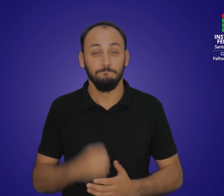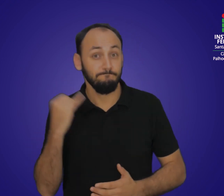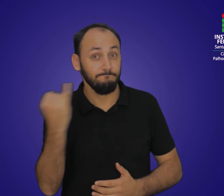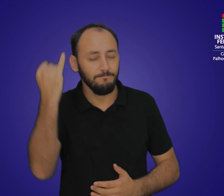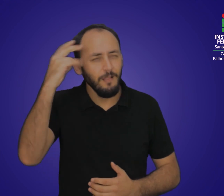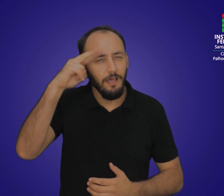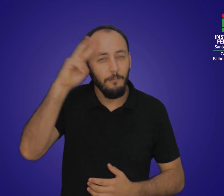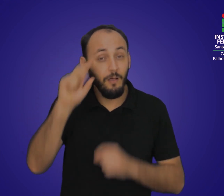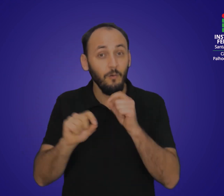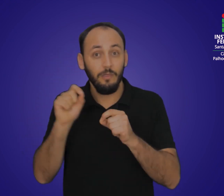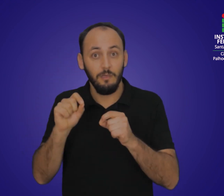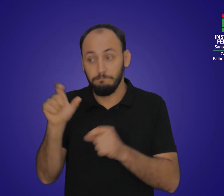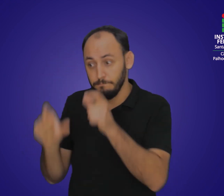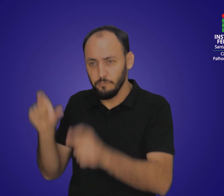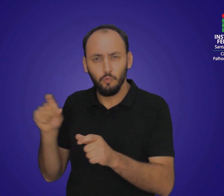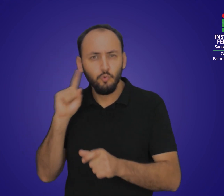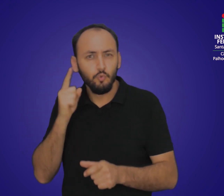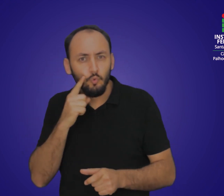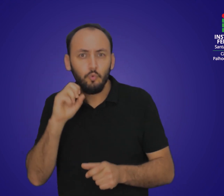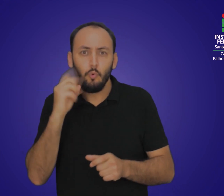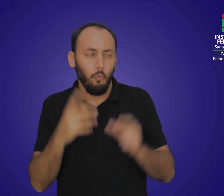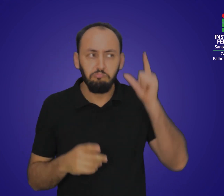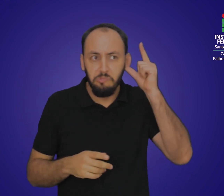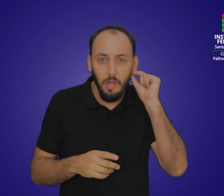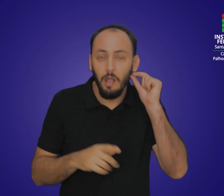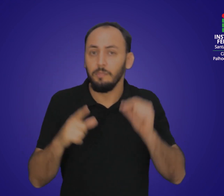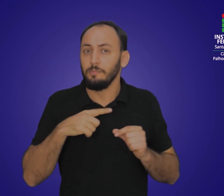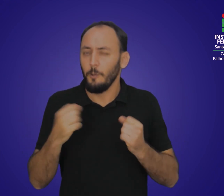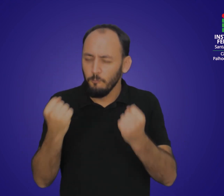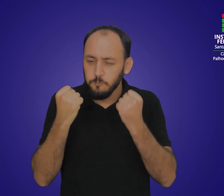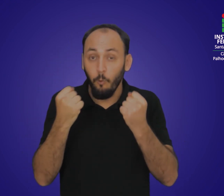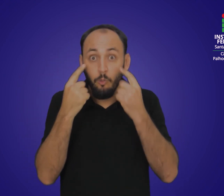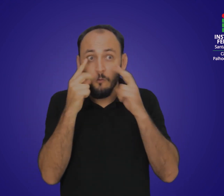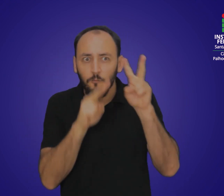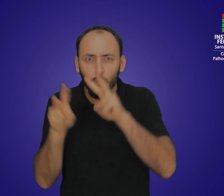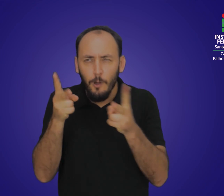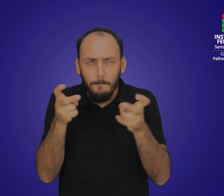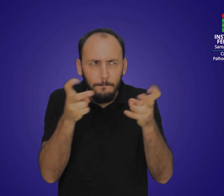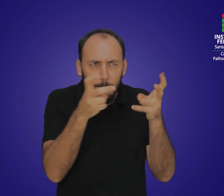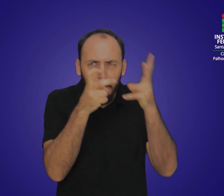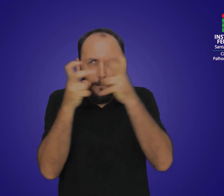É importante lembrar que tanto o surdo quanto o deficiente auditivo possuem uma visão bem aguçada